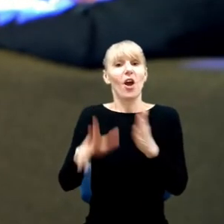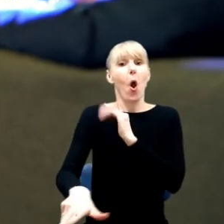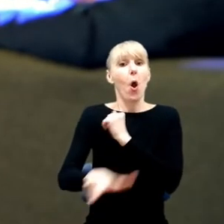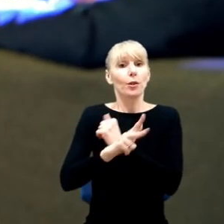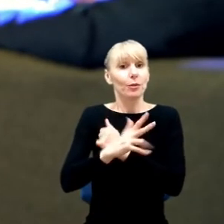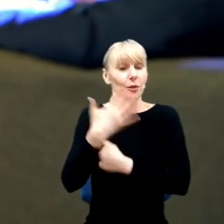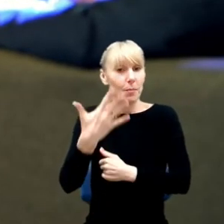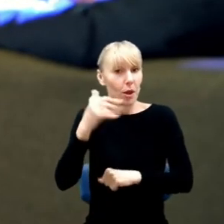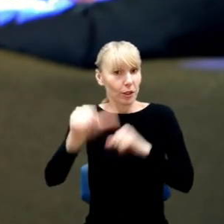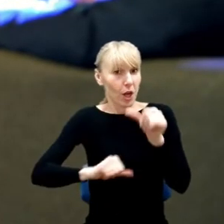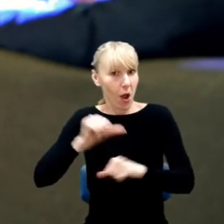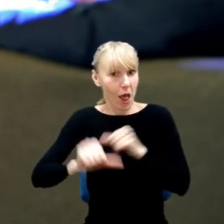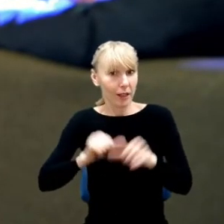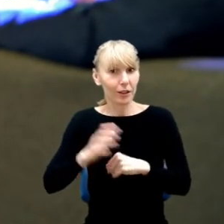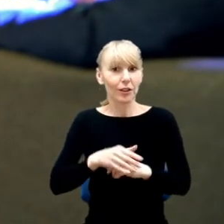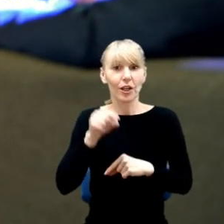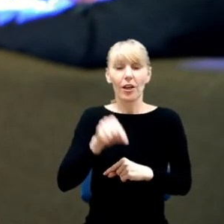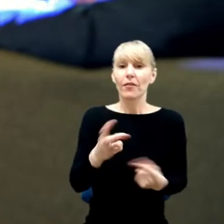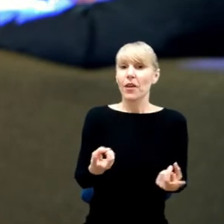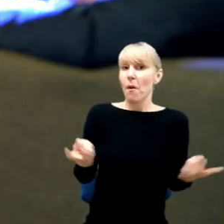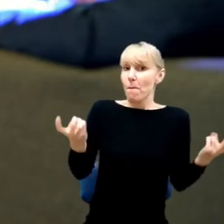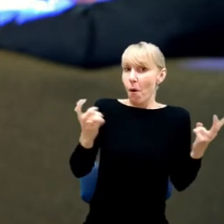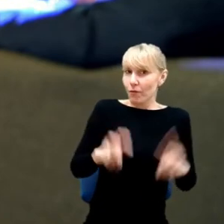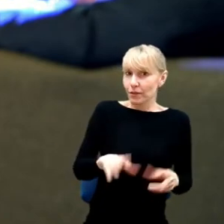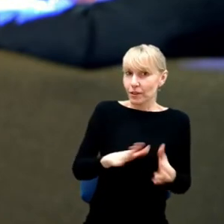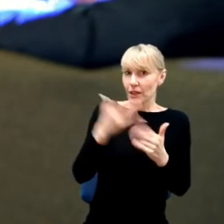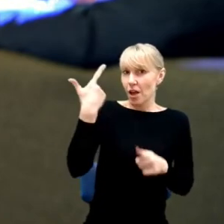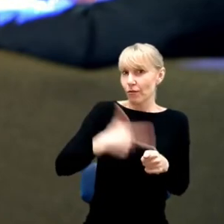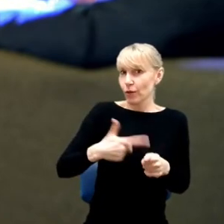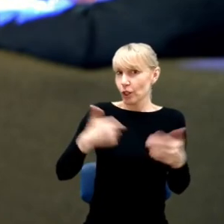że powstało w ciągu 26 miesięcy i 26 dni,